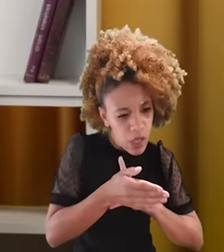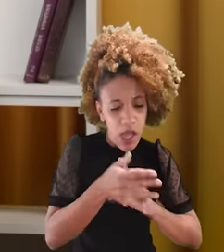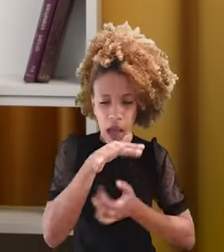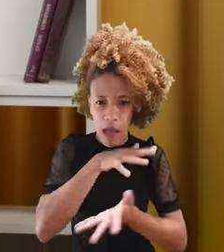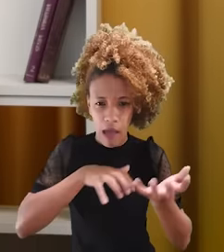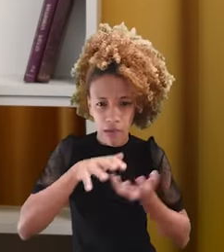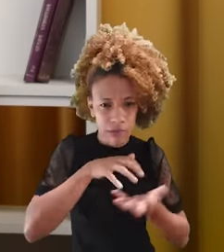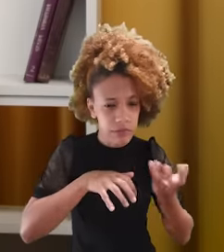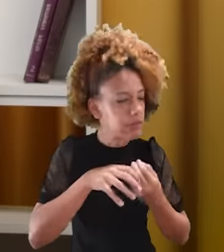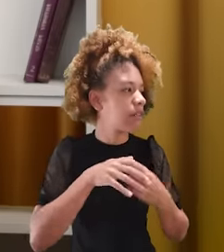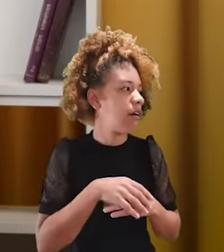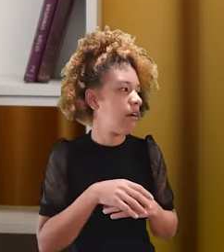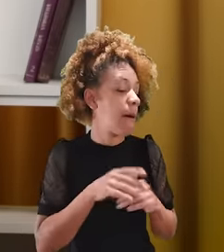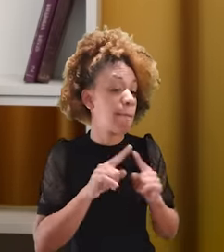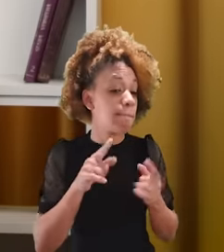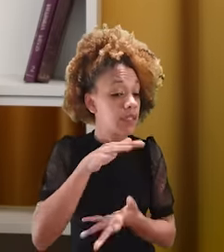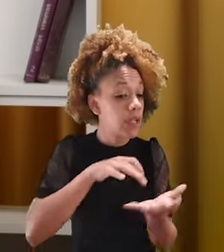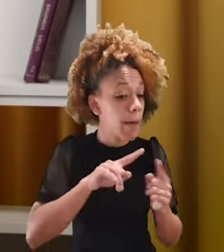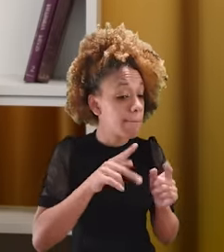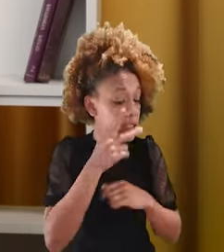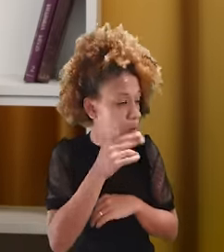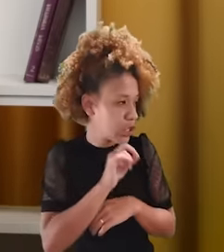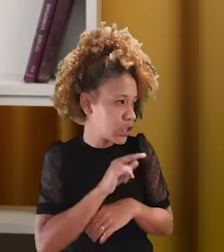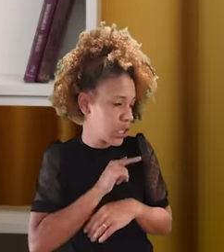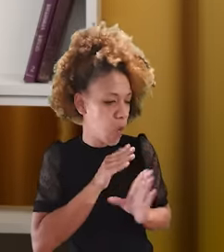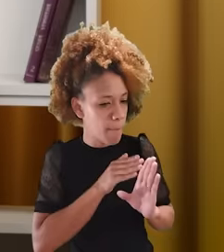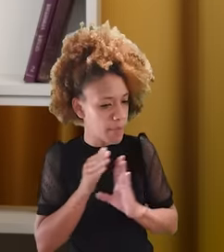com você com não sei quem conta da parada eu acho que a gente tá indo por um caminho de eu não quero